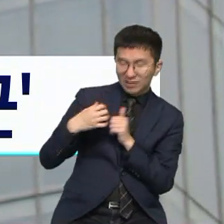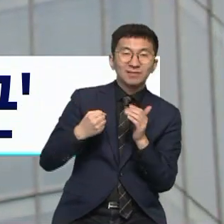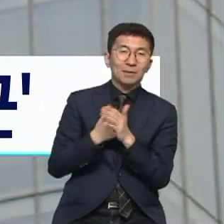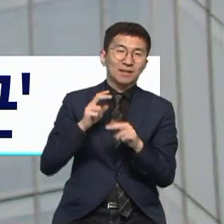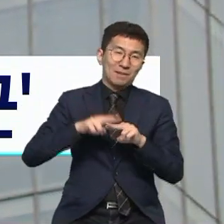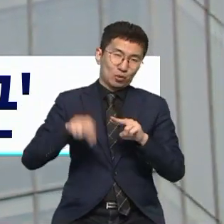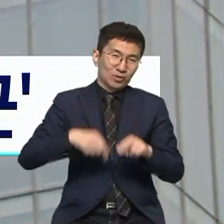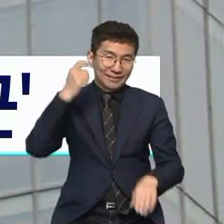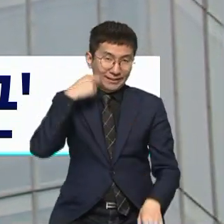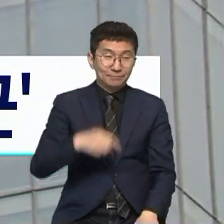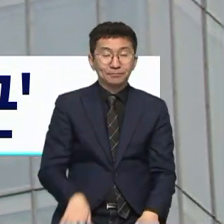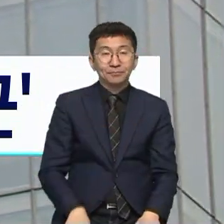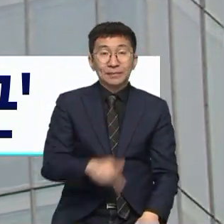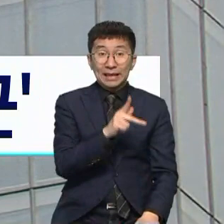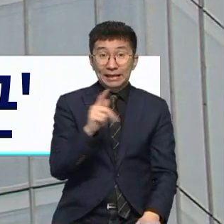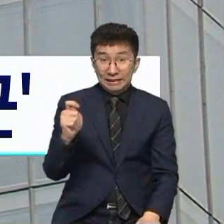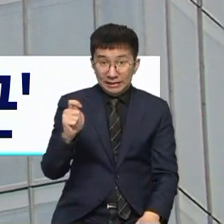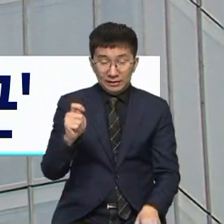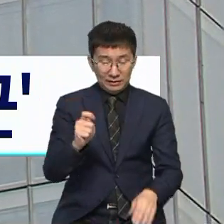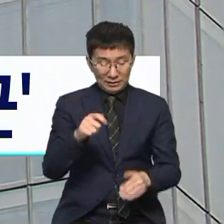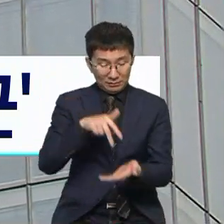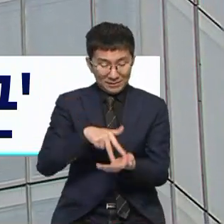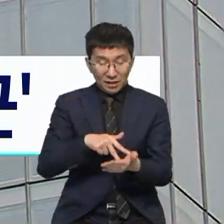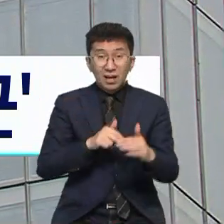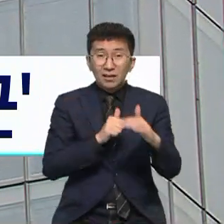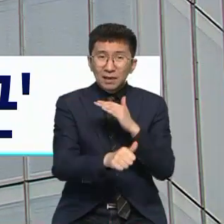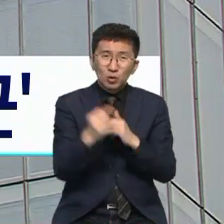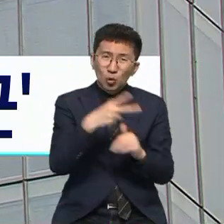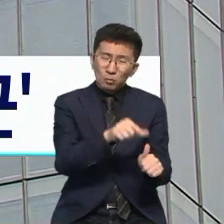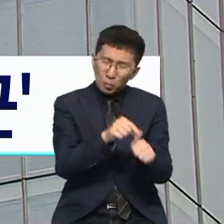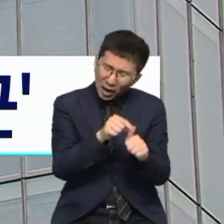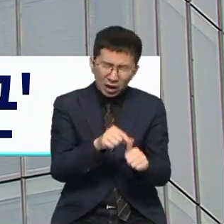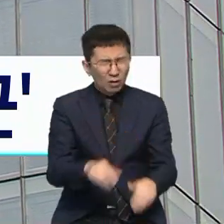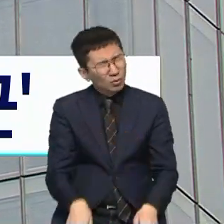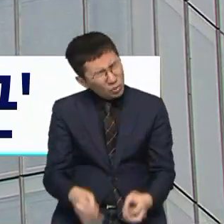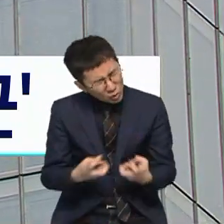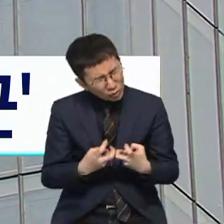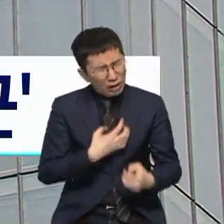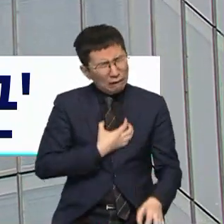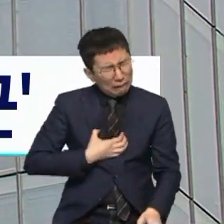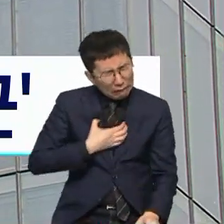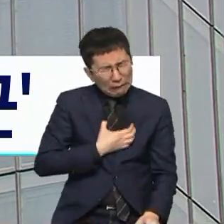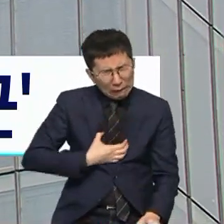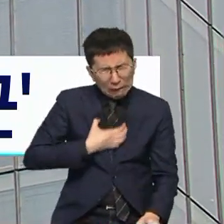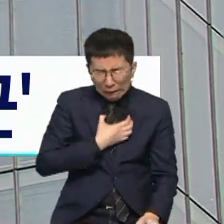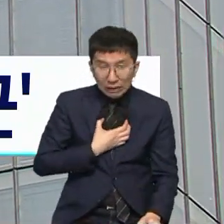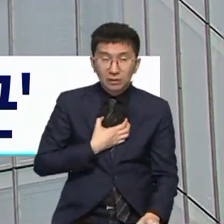대표 선임 작업을 되풀이하게 되면서 경영 불확실성이 커지고 있습니다. 정연 기자의 보도입니다.